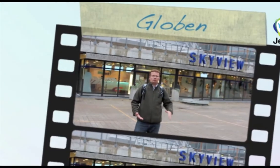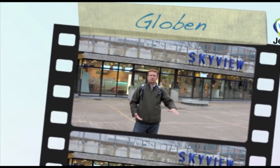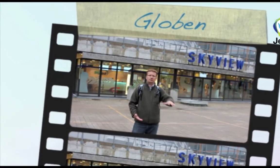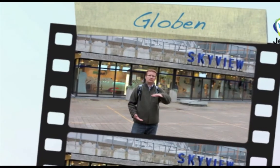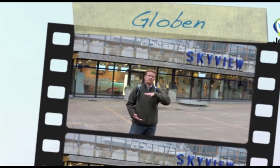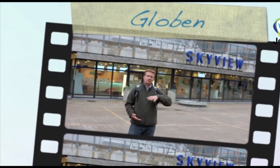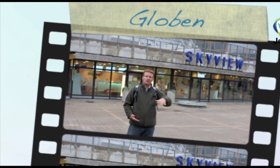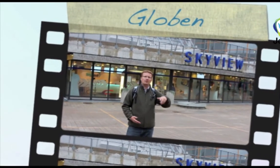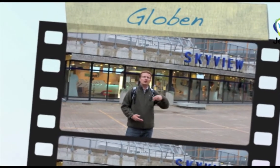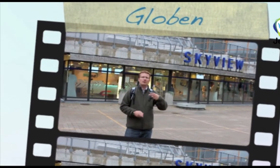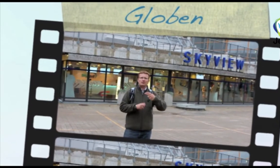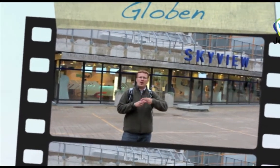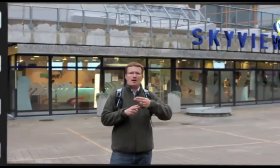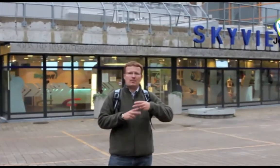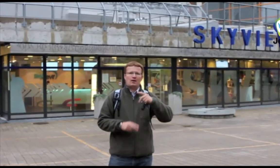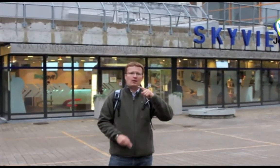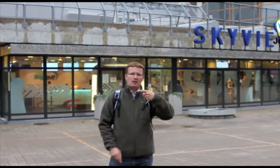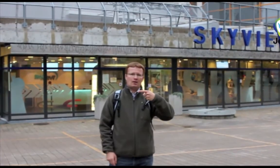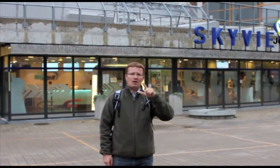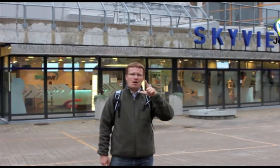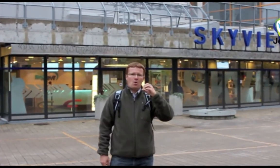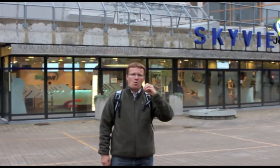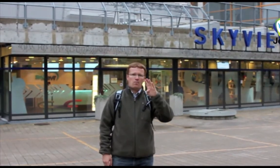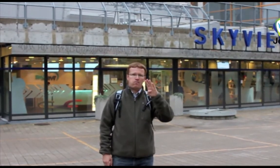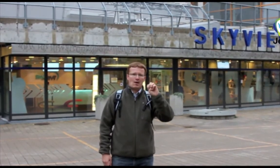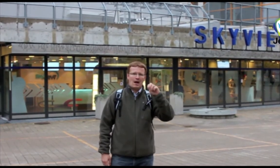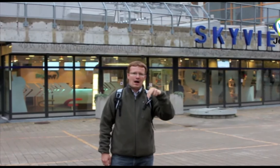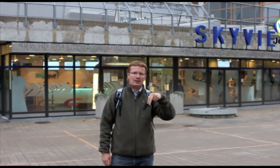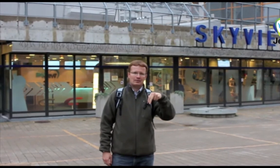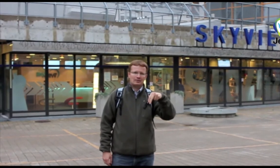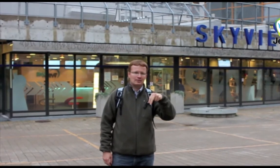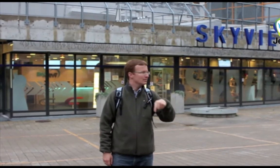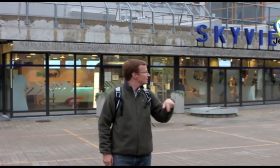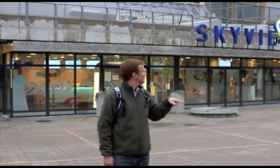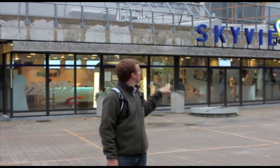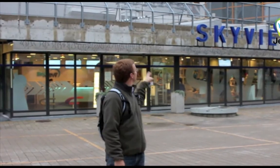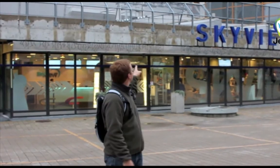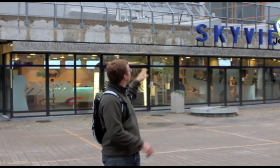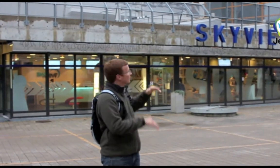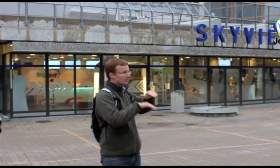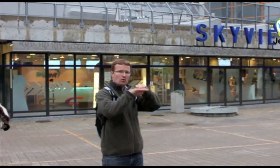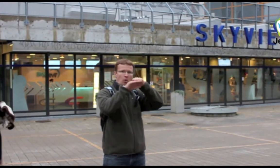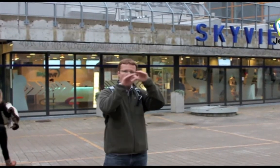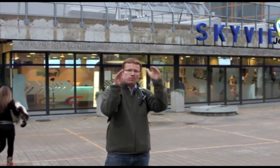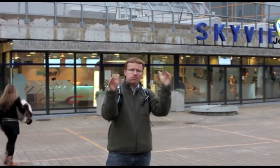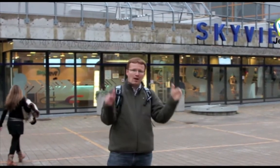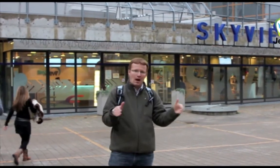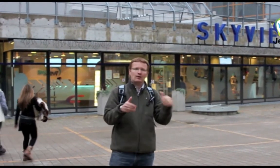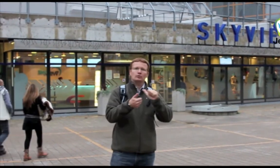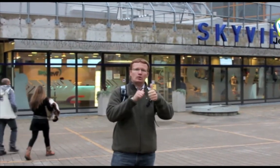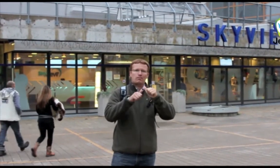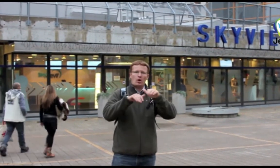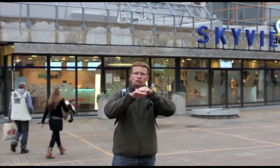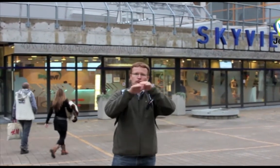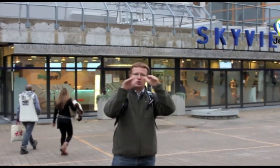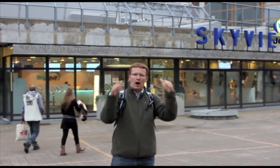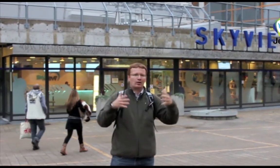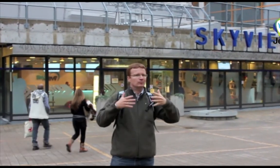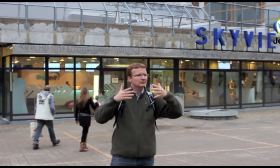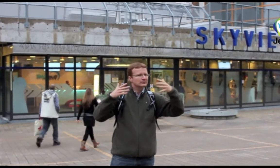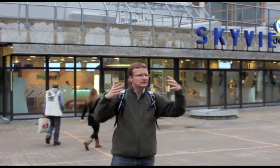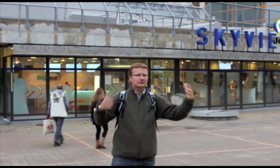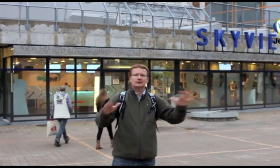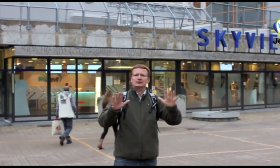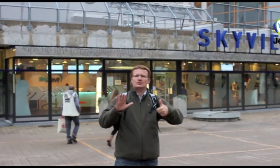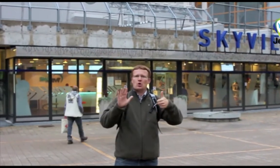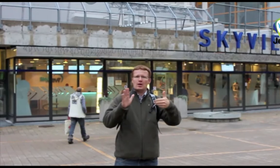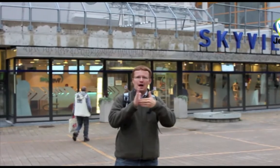E hely neve Globen. Globen sportcsarnok. Hatalmas épület, befogadóképessége 16 000 néző.